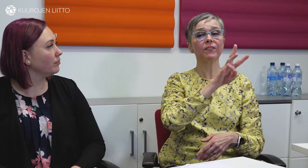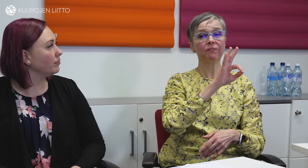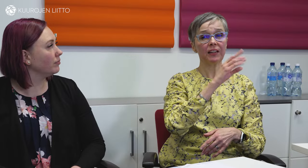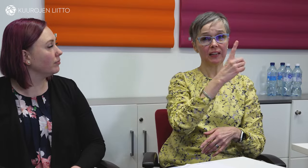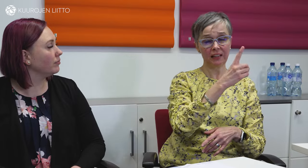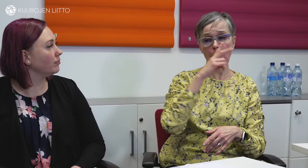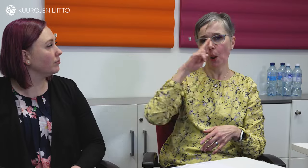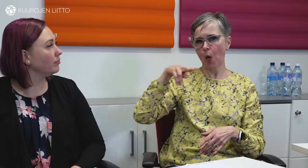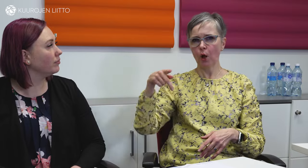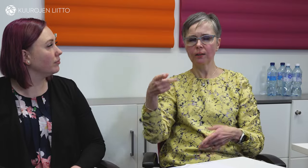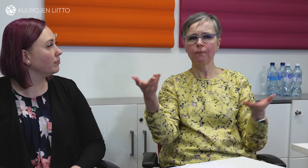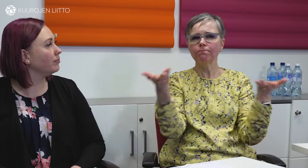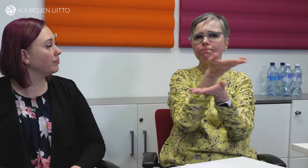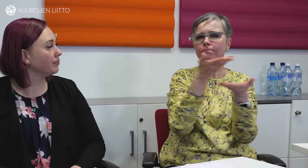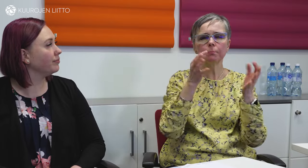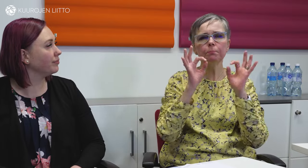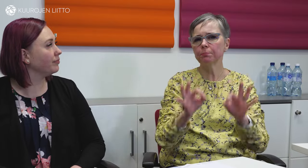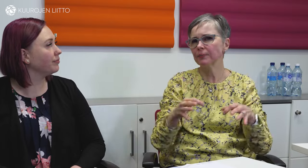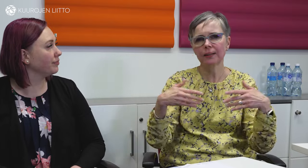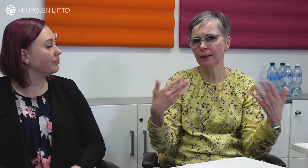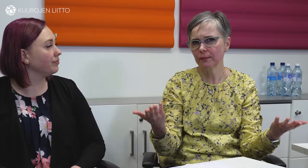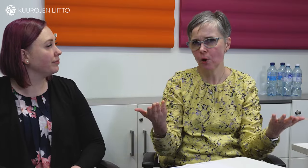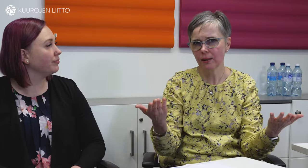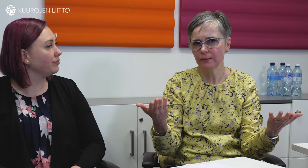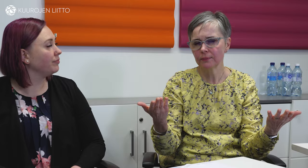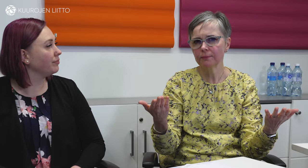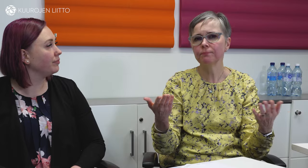n ja Norjan huonon kommunikaation vuoksi.